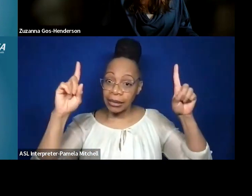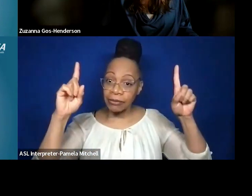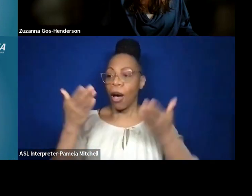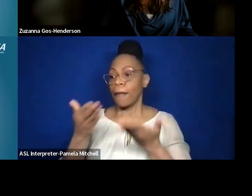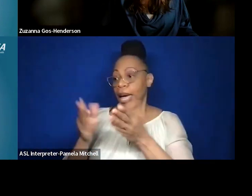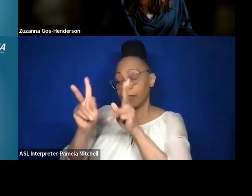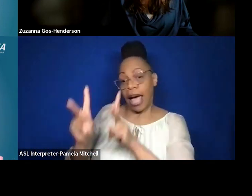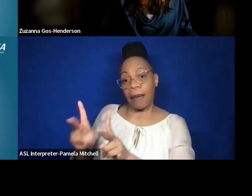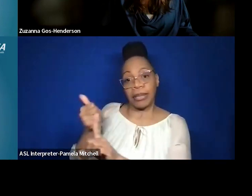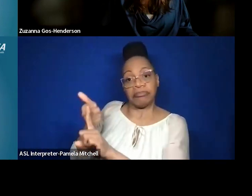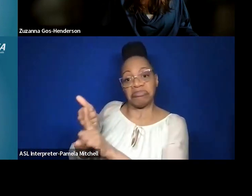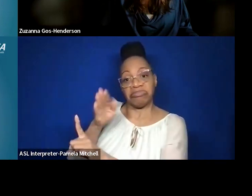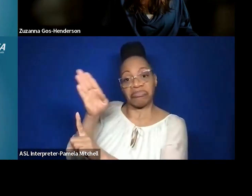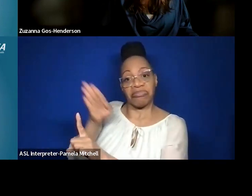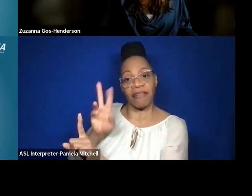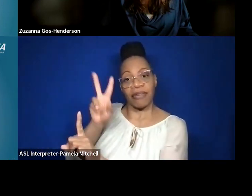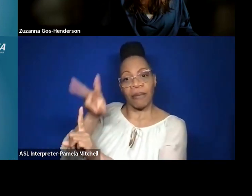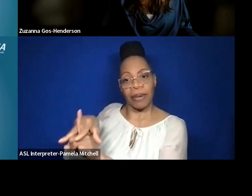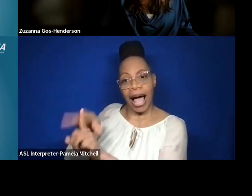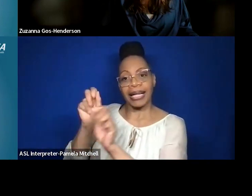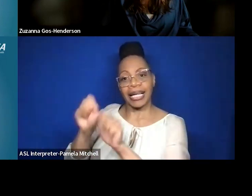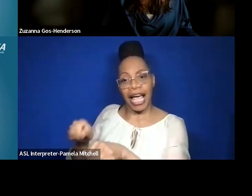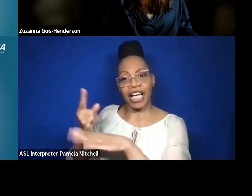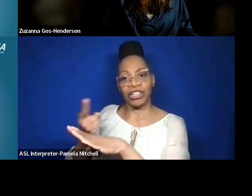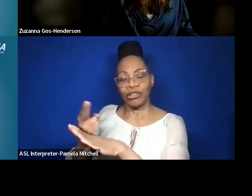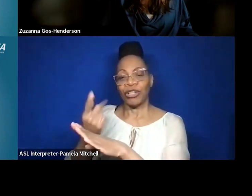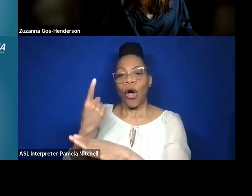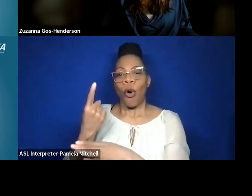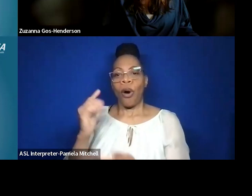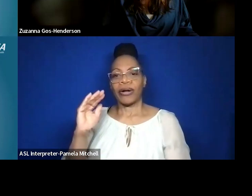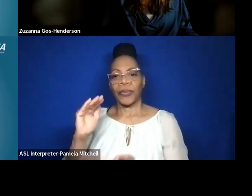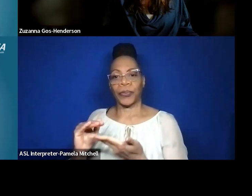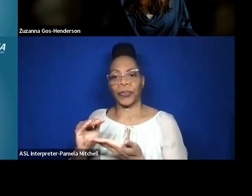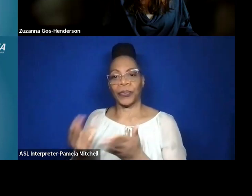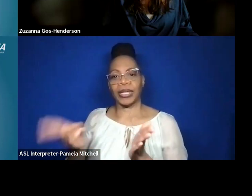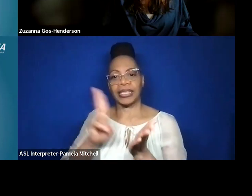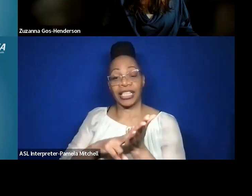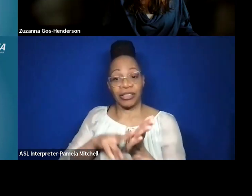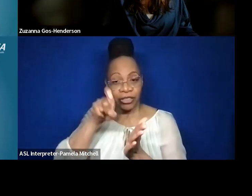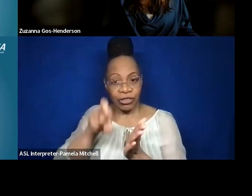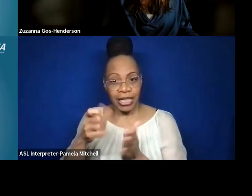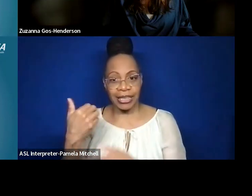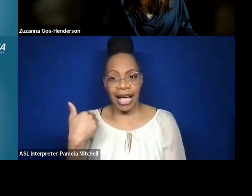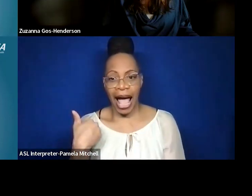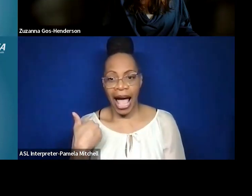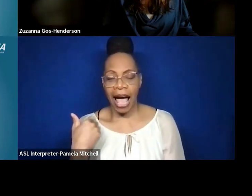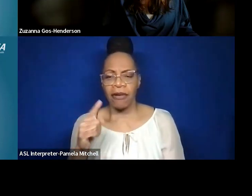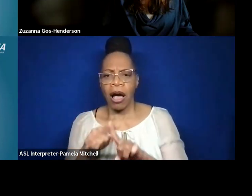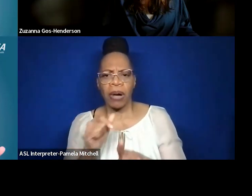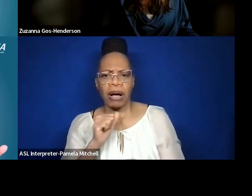para que puedas usarlo. Eso es genial. Menos firmas. Menos firma que necesitas tener. No sé si alguien quiere hablar sobre